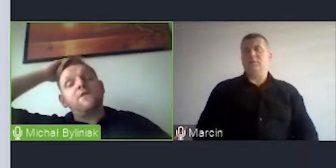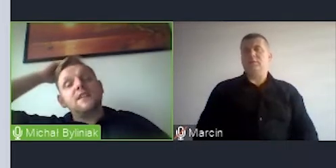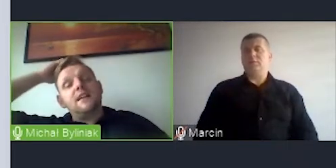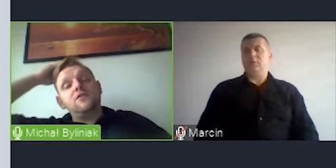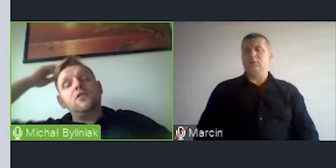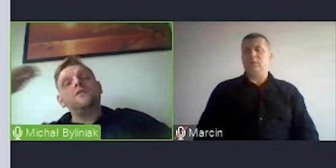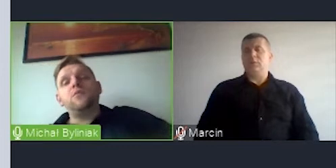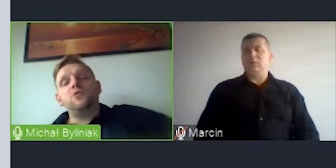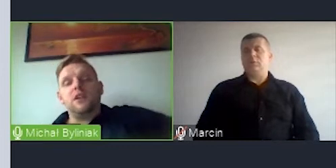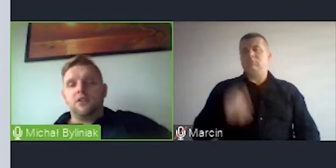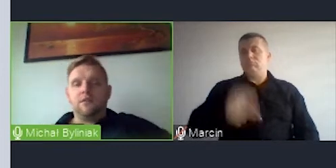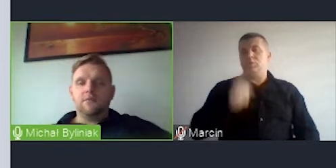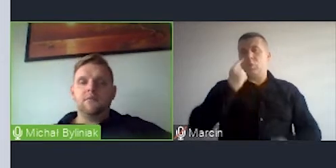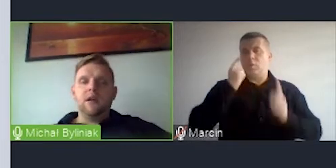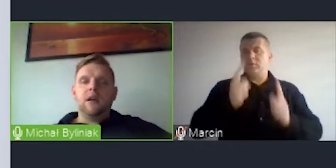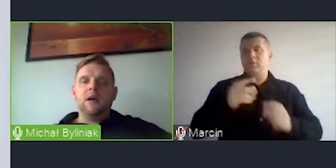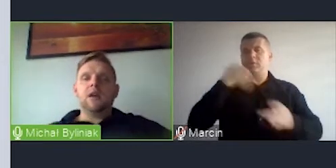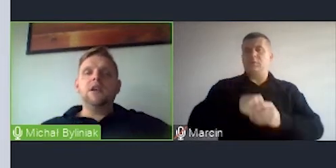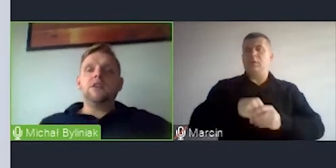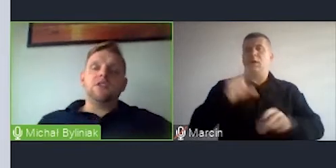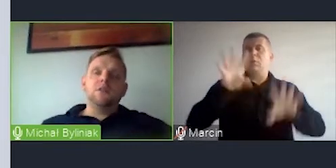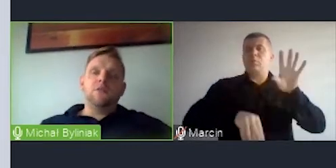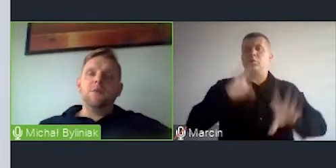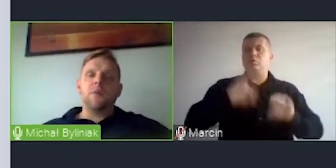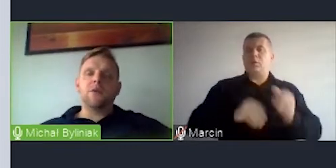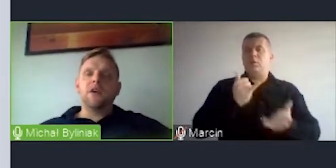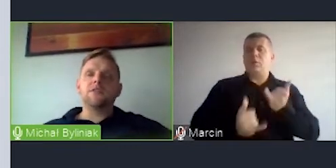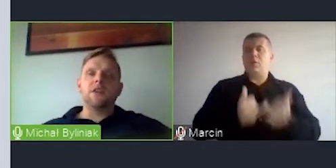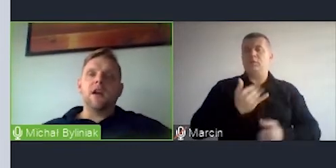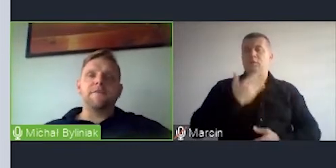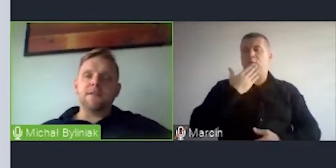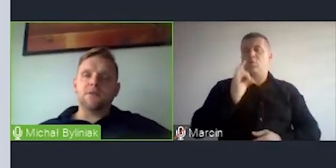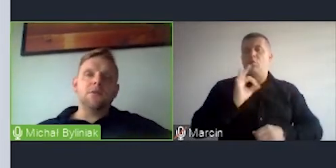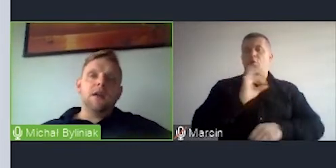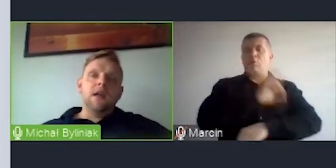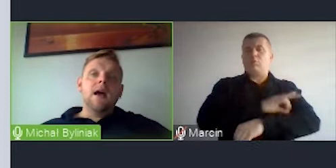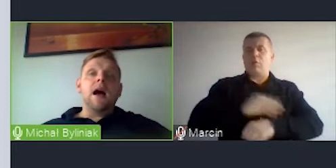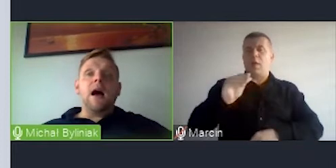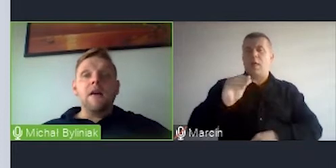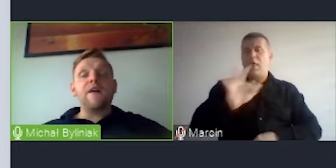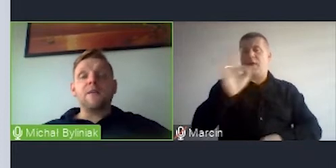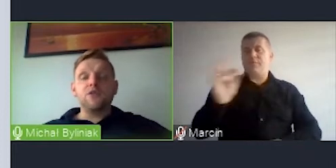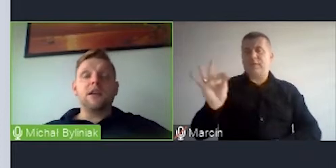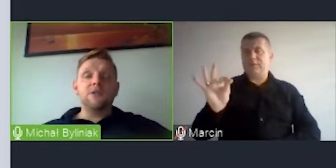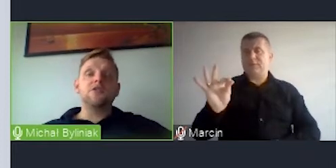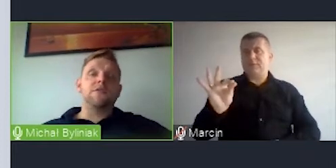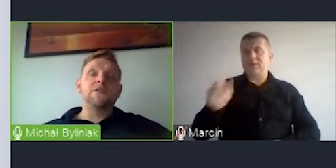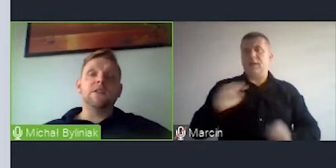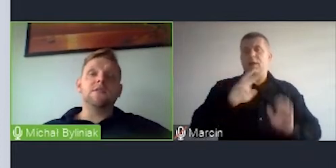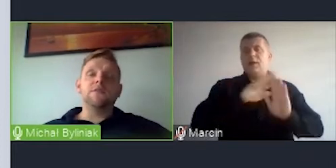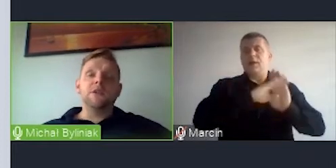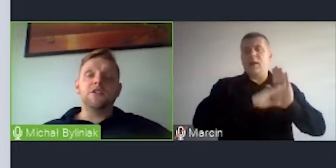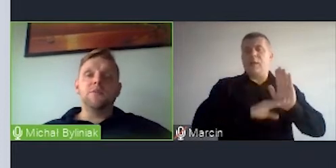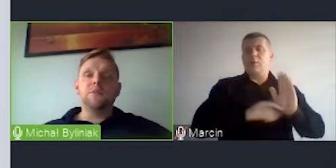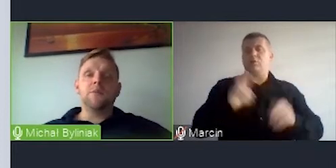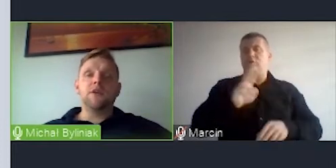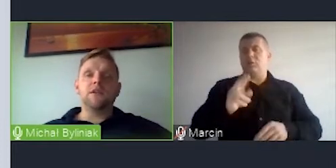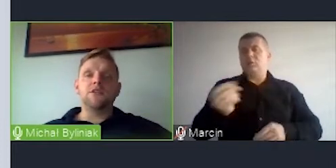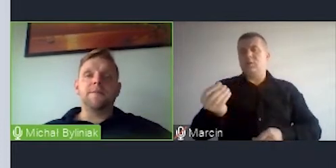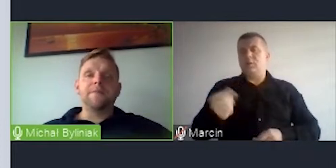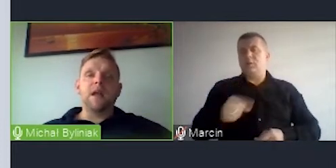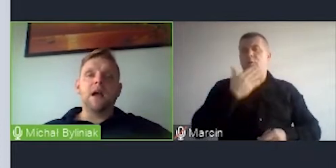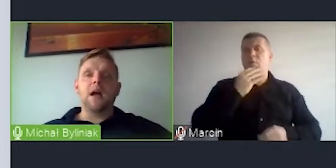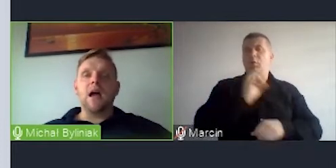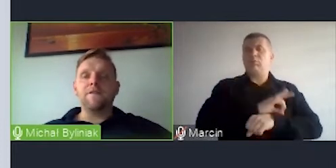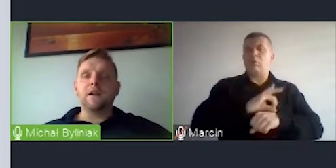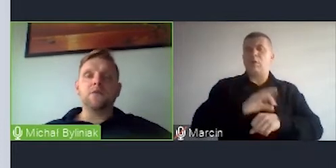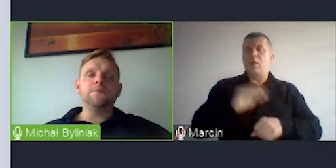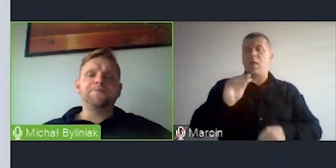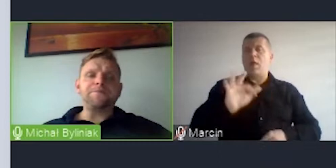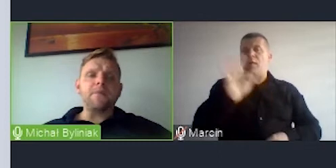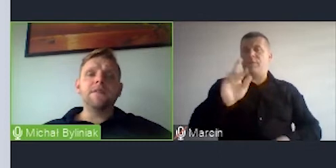Uwzględniony w budżecie, jeśli mówimy o projekcie EFS a w harmonogramie rzeczowo-finansowym jeśli mówimy o projekcie EFRR,